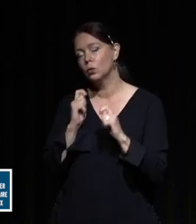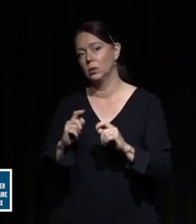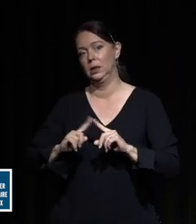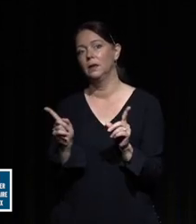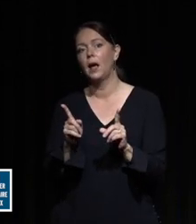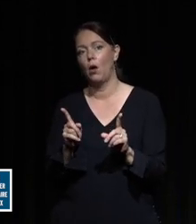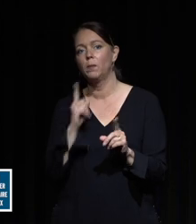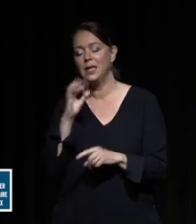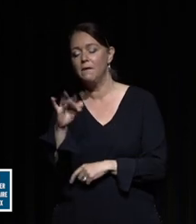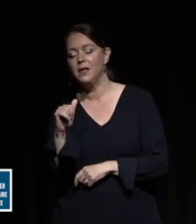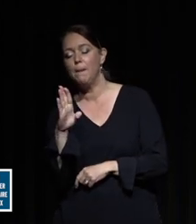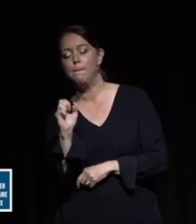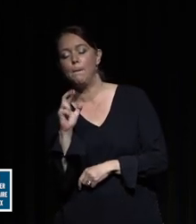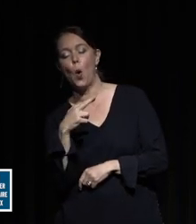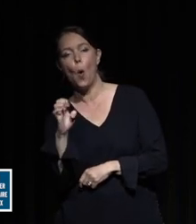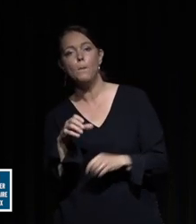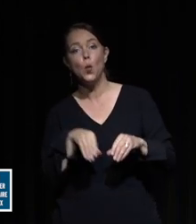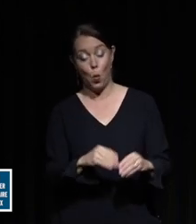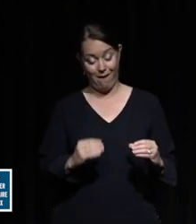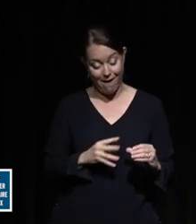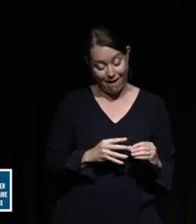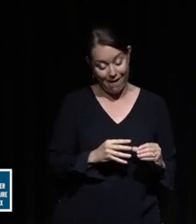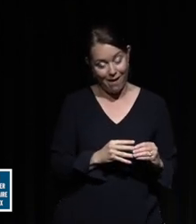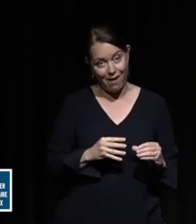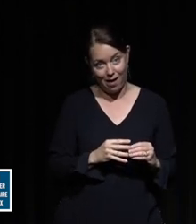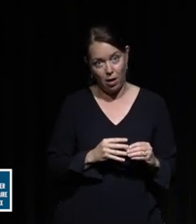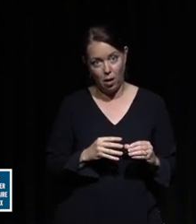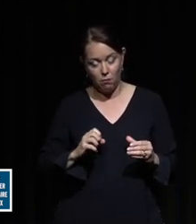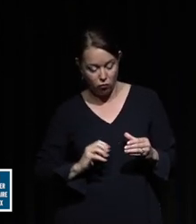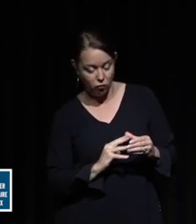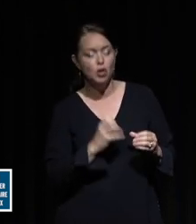charge l'adénomyose peut être également diffusé sur souvent de règles douloureuses et abondante